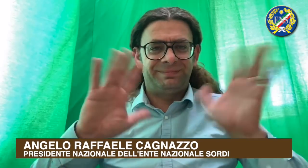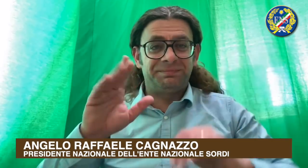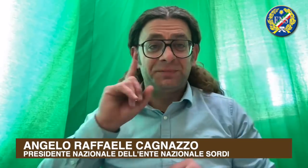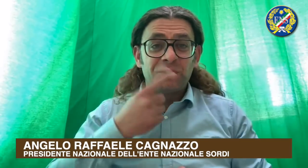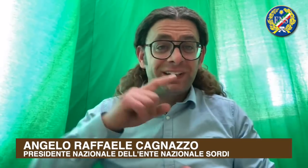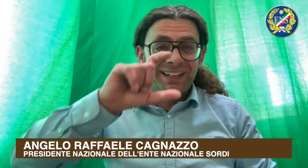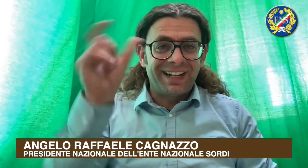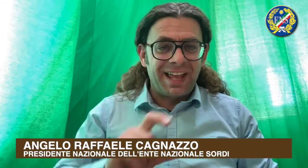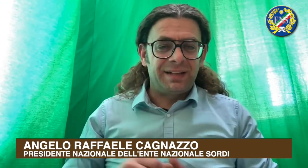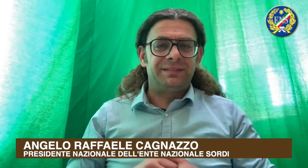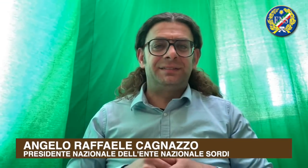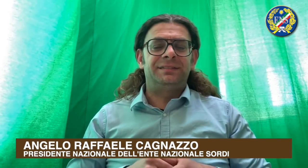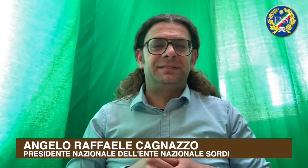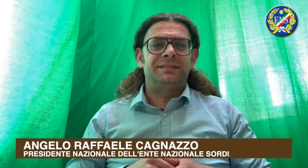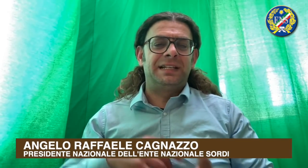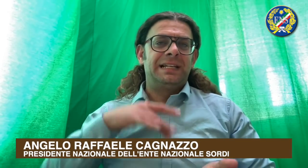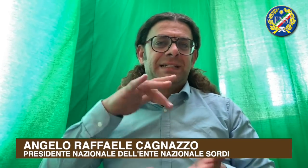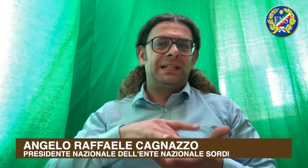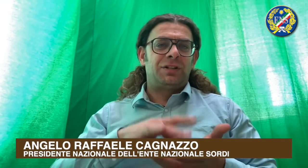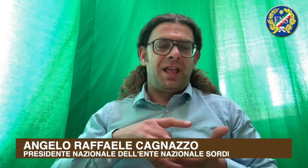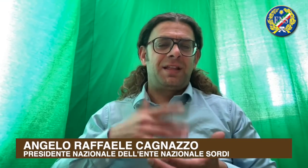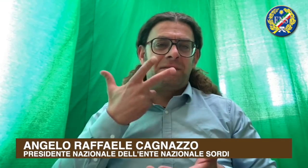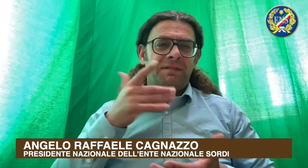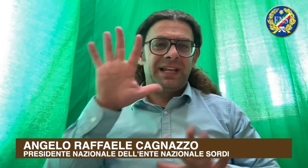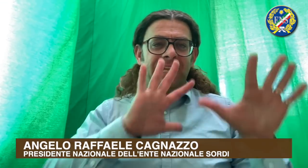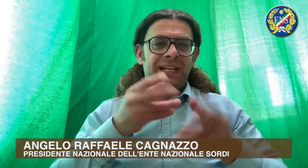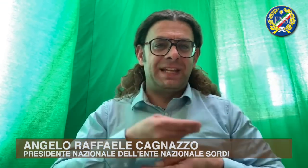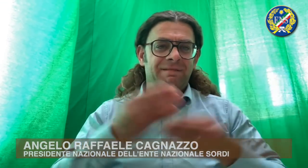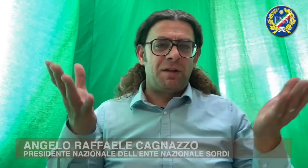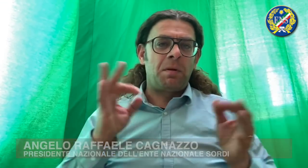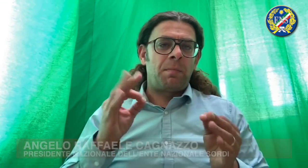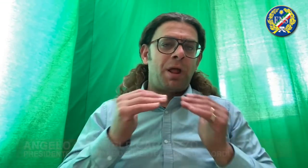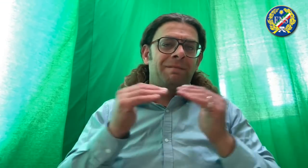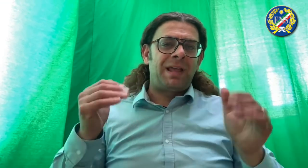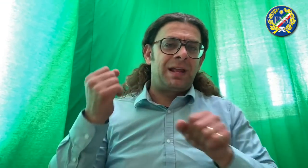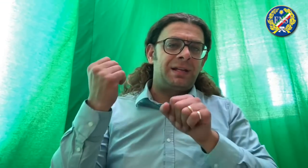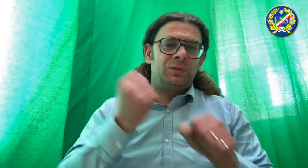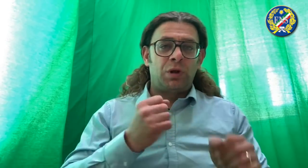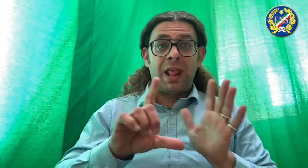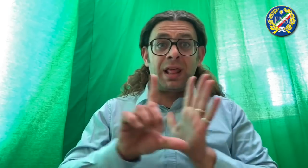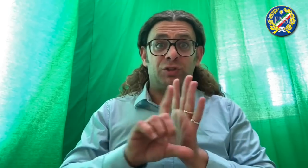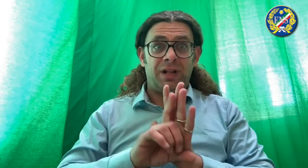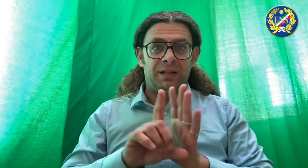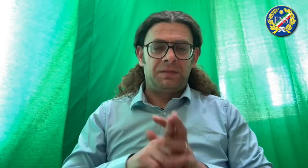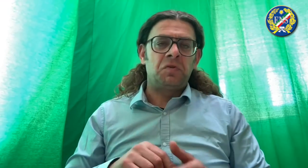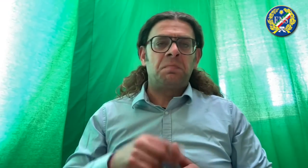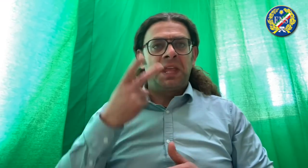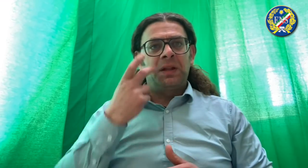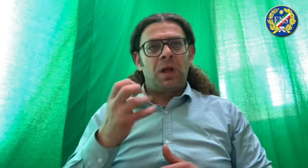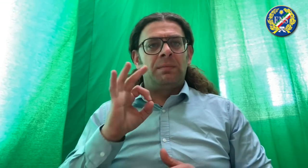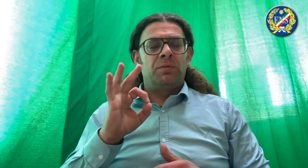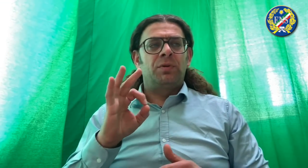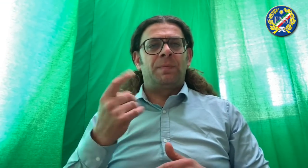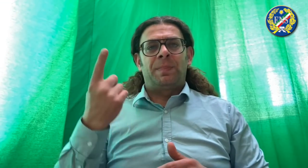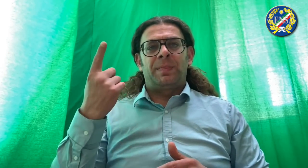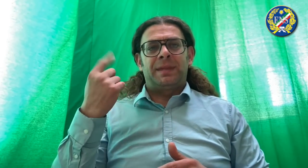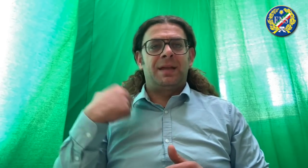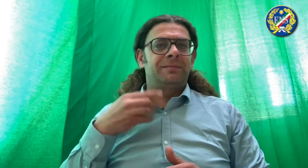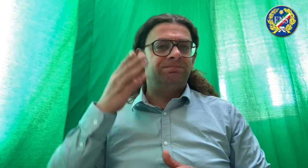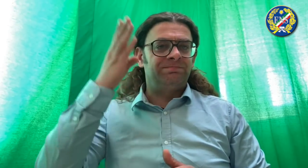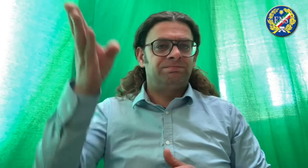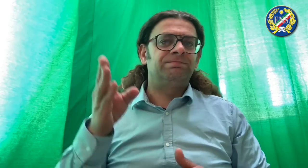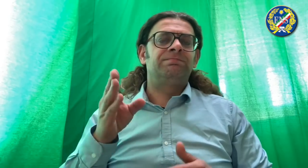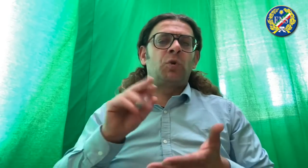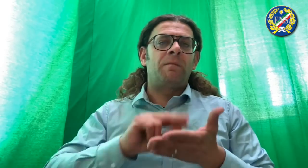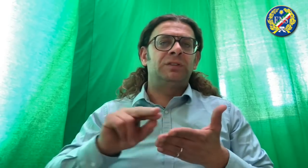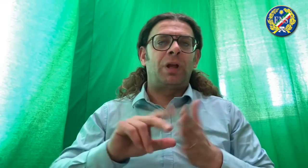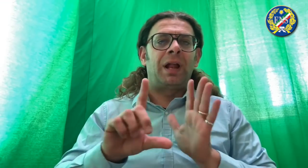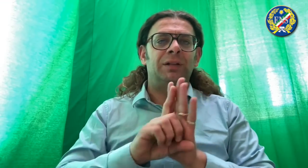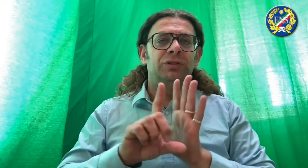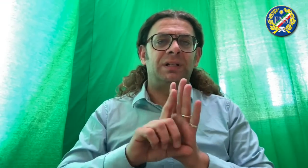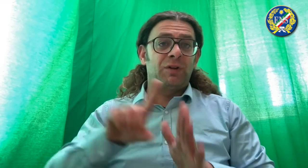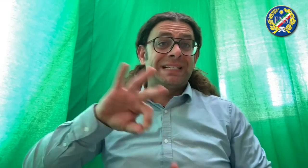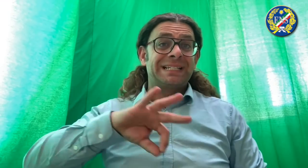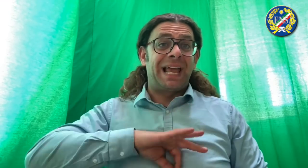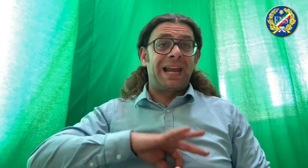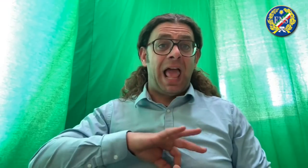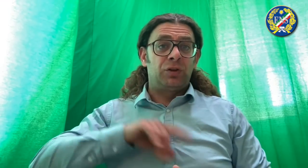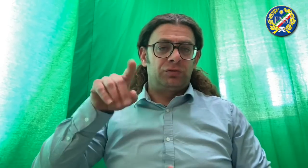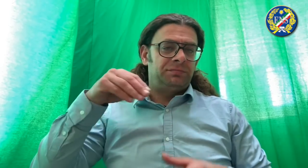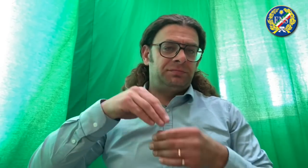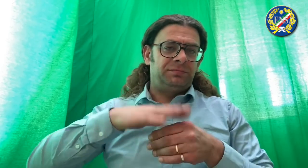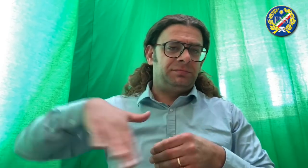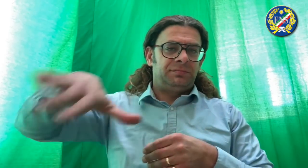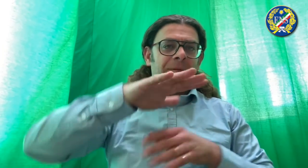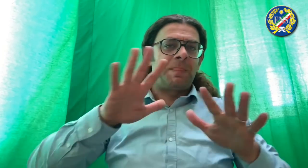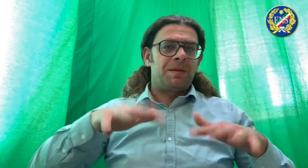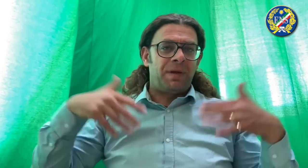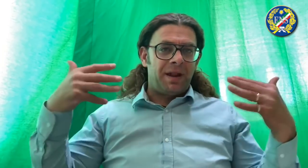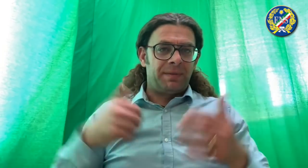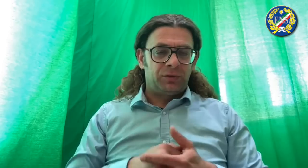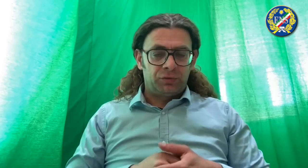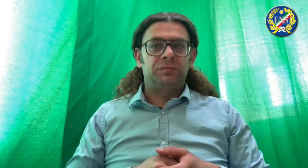Ciao Sordi italiani! La Sede Centrale desidera darvi informazioni a livello istituzionale-legislativo, riguardanti un incontro che si è svolto ieri presso un ufficio legislativo del Senato.